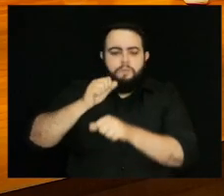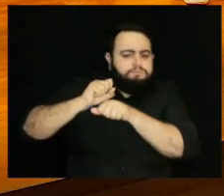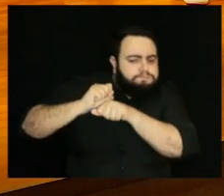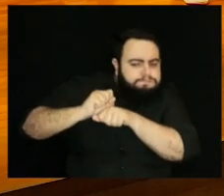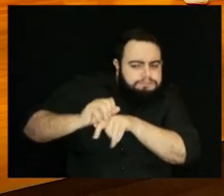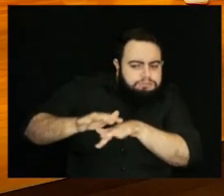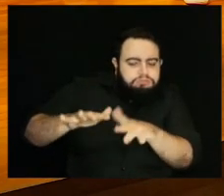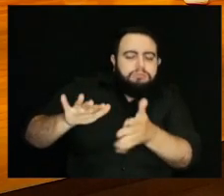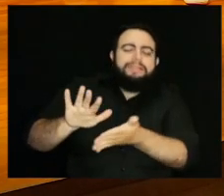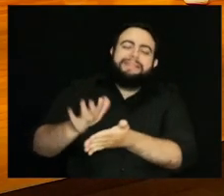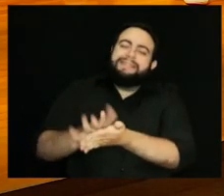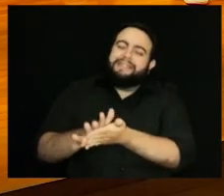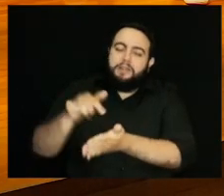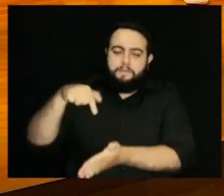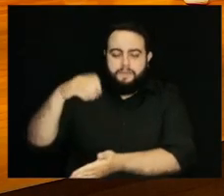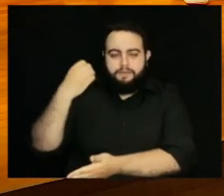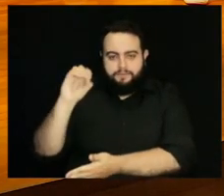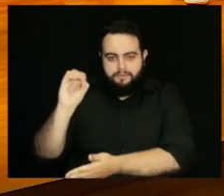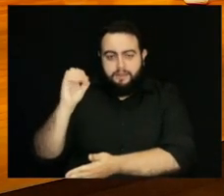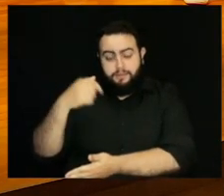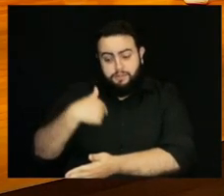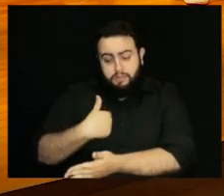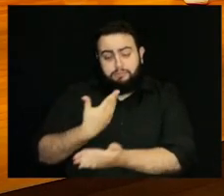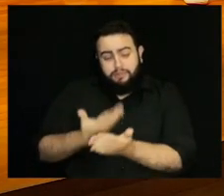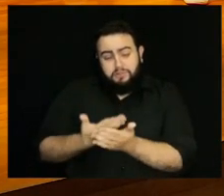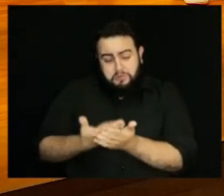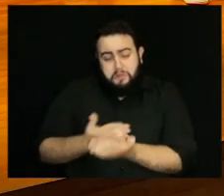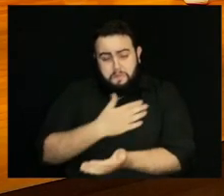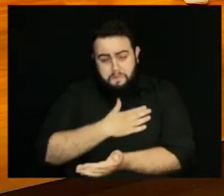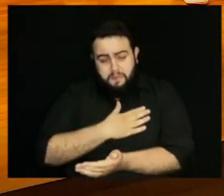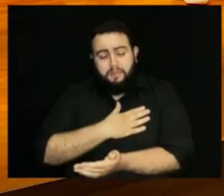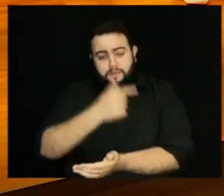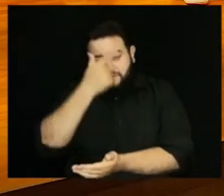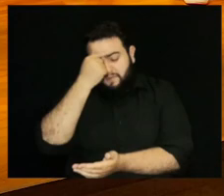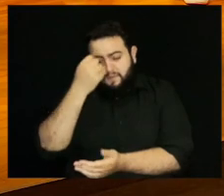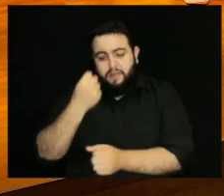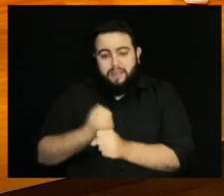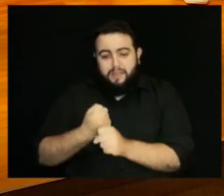como teve nos anos 80. Eu fiz faculdade nos anos 80 e todos os universitários gaúchos dos anos 80